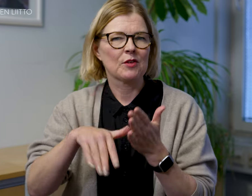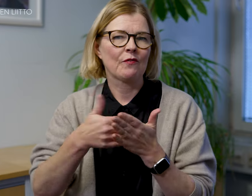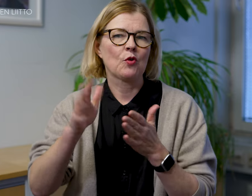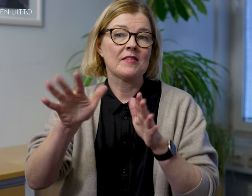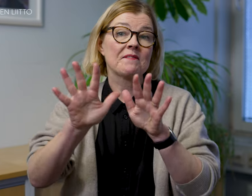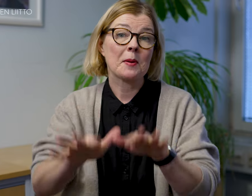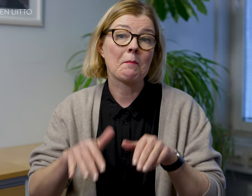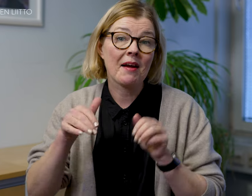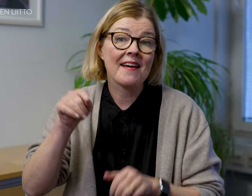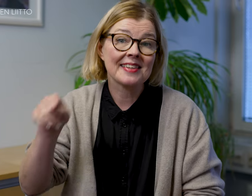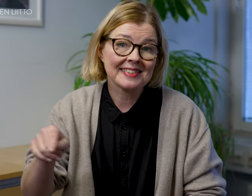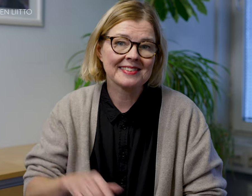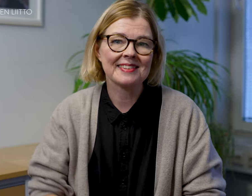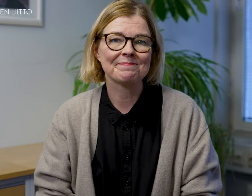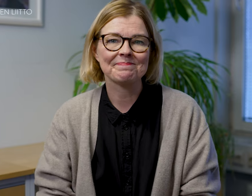viittomakieliwebinaarin yhteydessä.